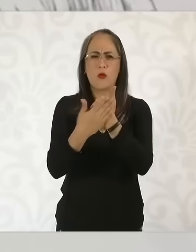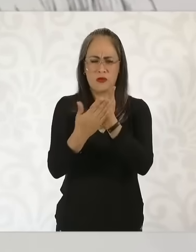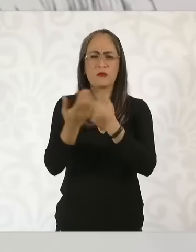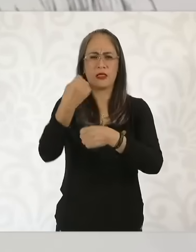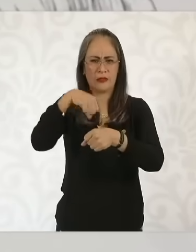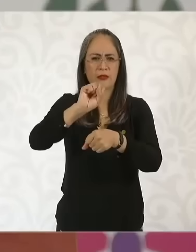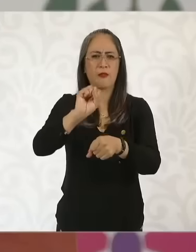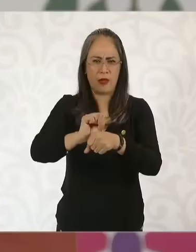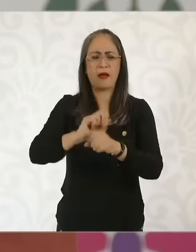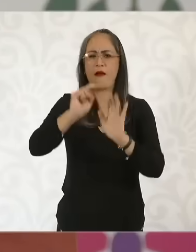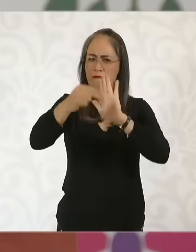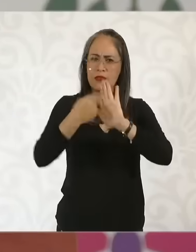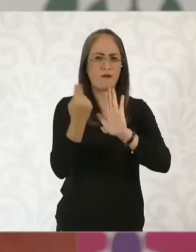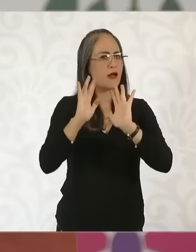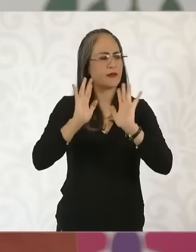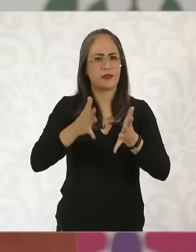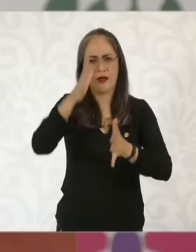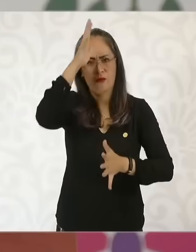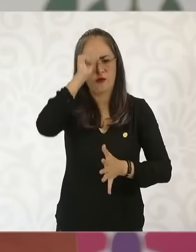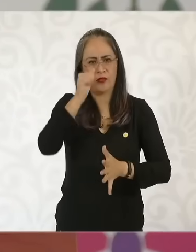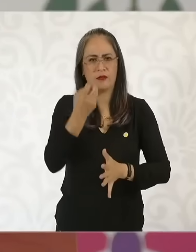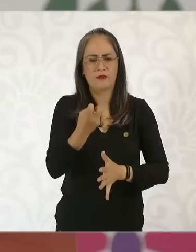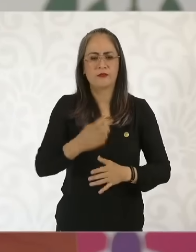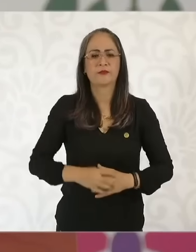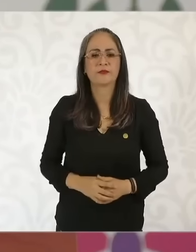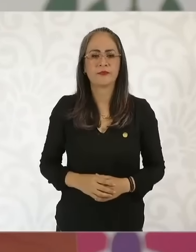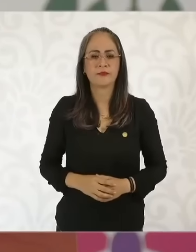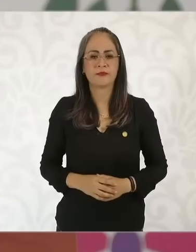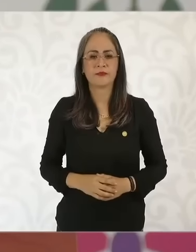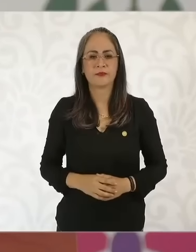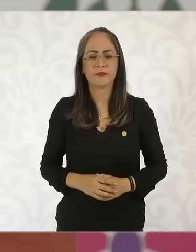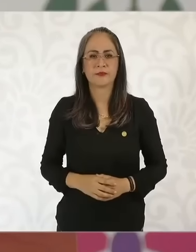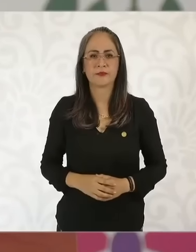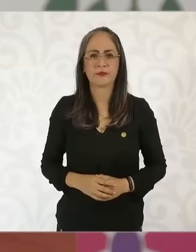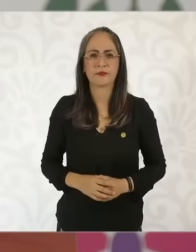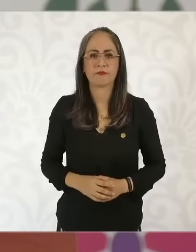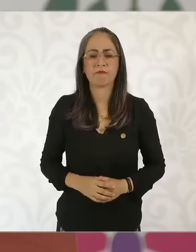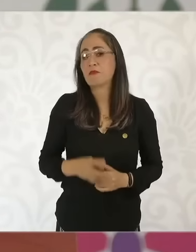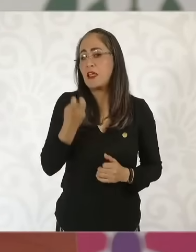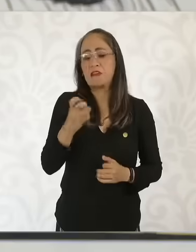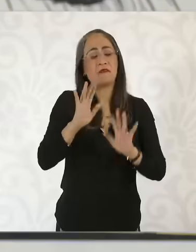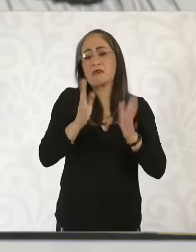se va a firmar ya el acuerdo. E entonces, digamos, eso resolvió cualquier tema que hubiera con